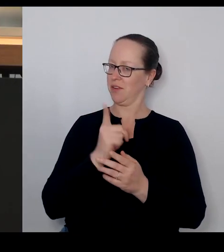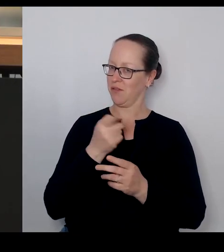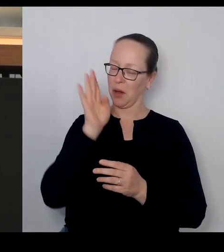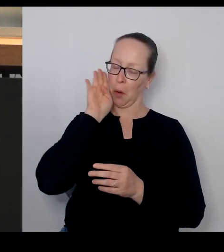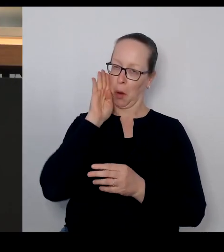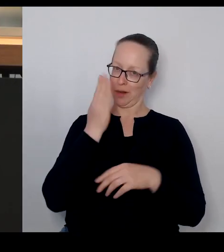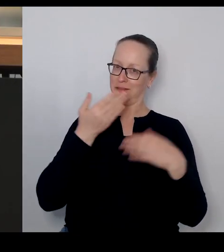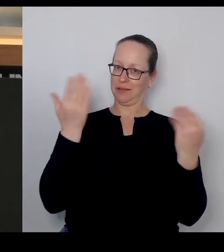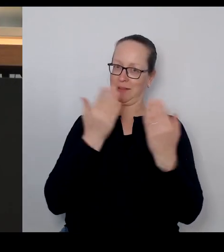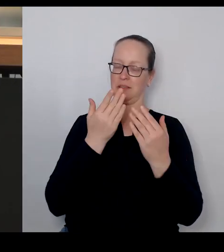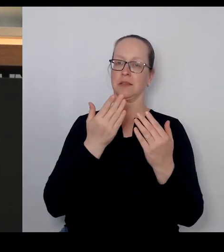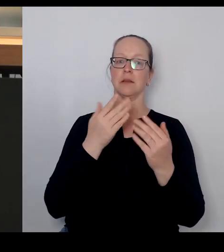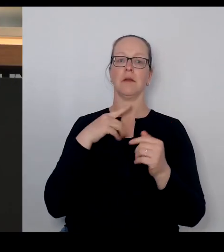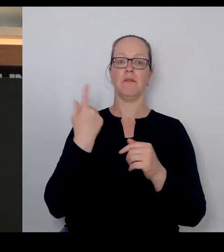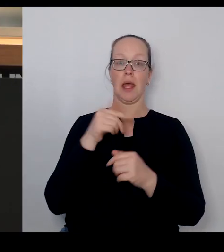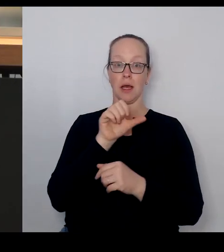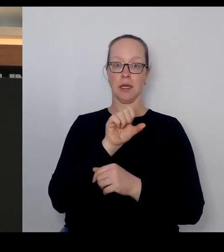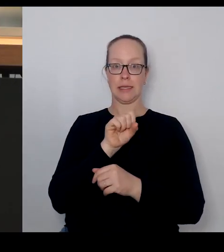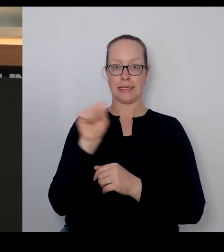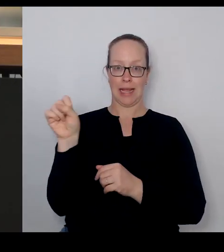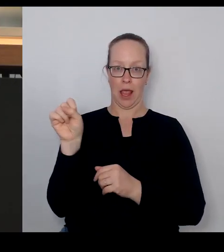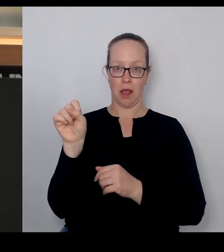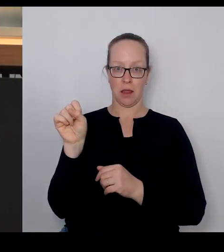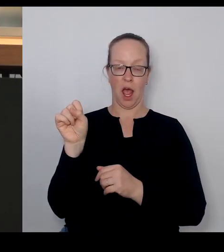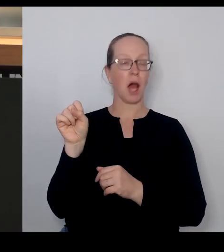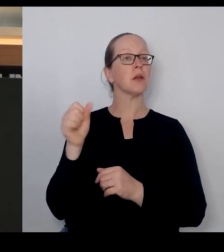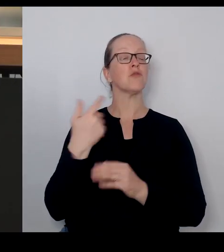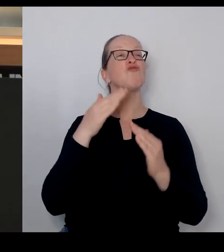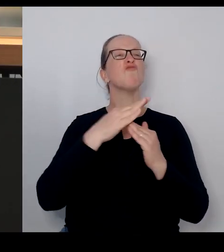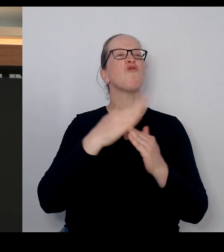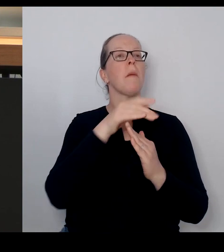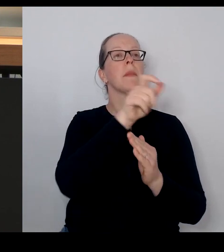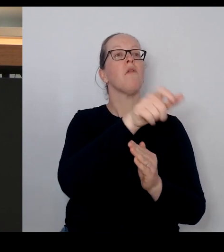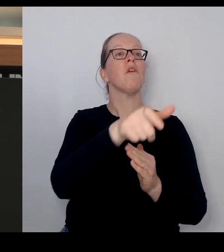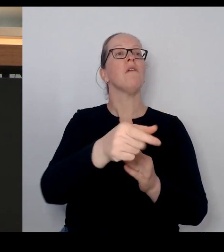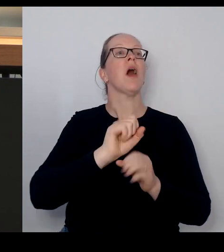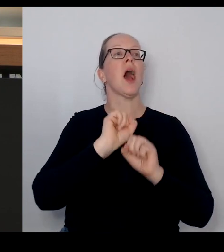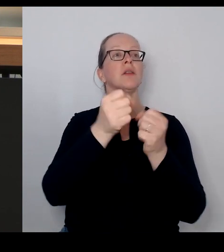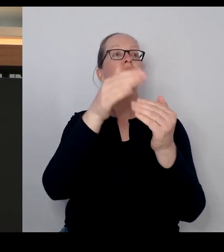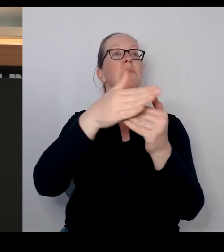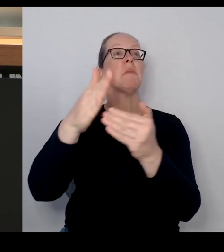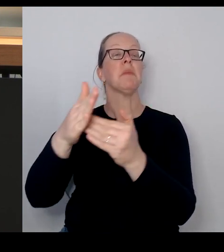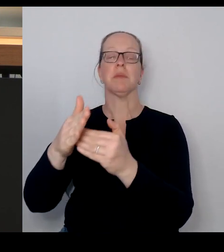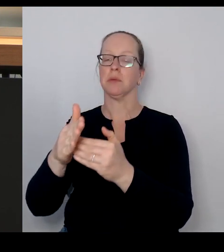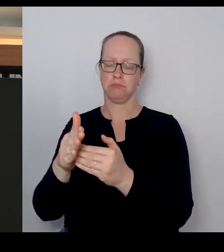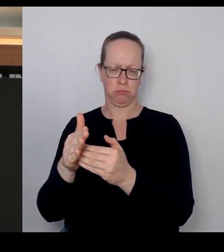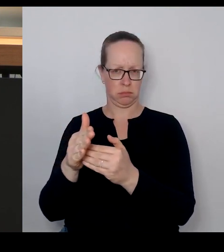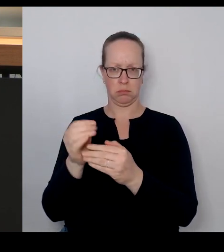Das kommt öfter vor in den letzten Monaten. Ich würde die Sache mal ein bisschen ins rechte Licht rücken wollen.